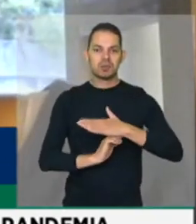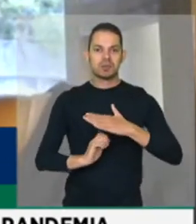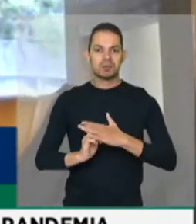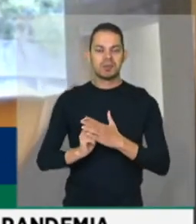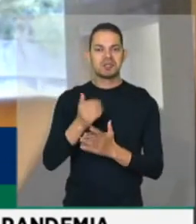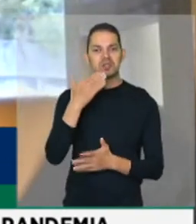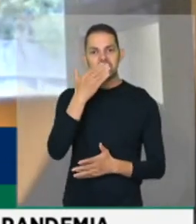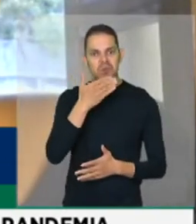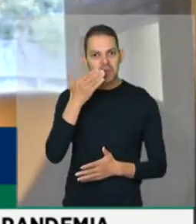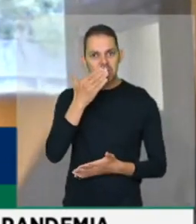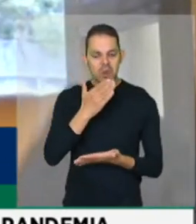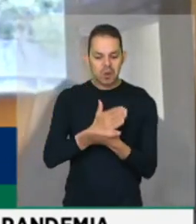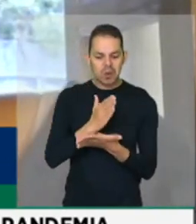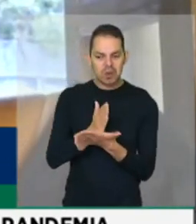EMPRESA DE DOCES, DE BOLO...